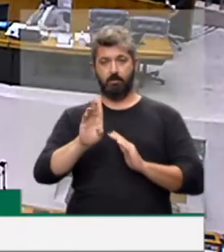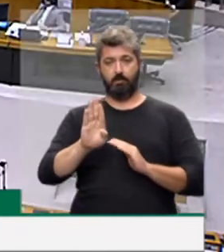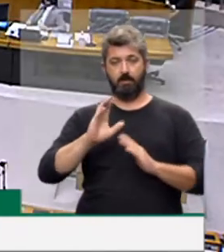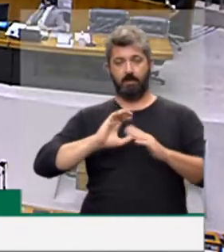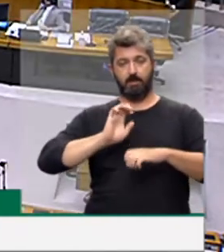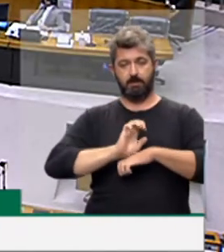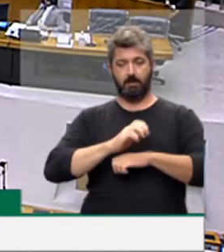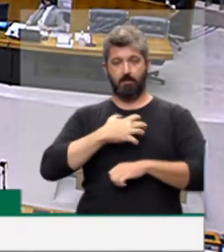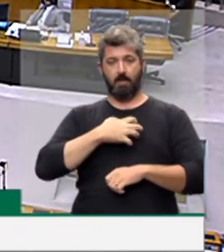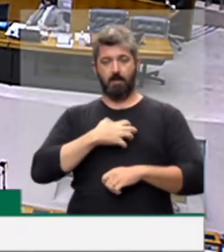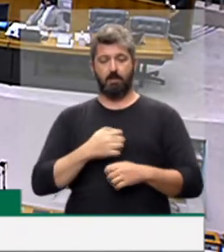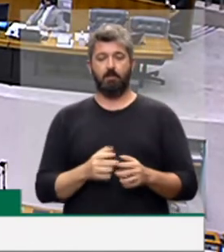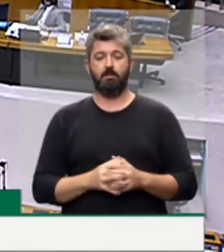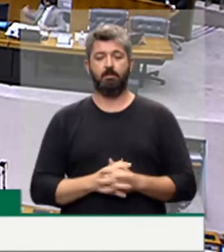O PROS? PSC? PCDOB? -- [DEPUTADA]: PCDOB,